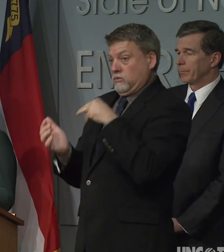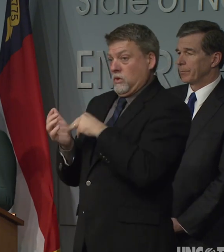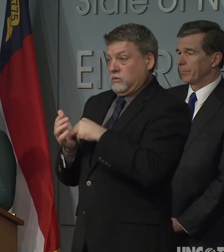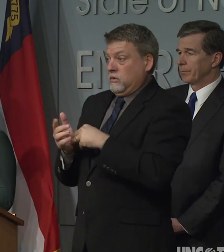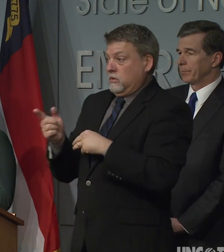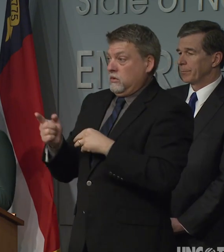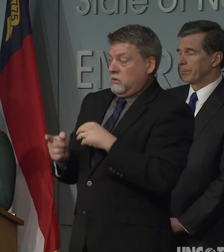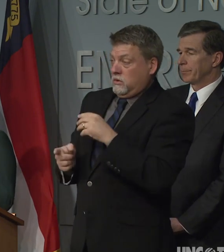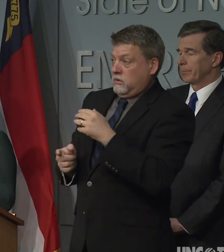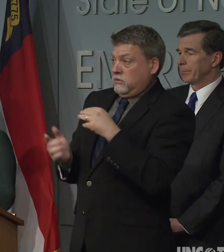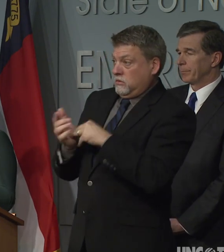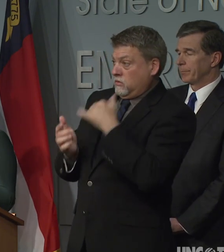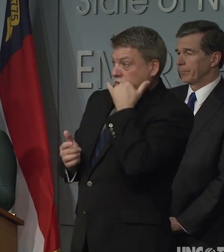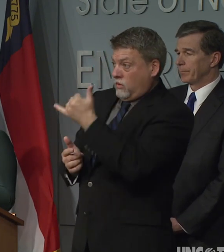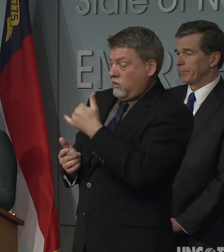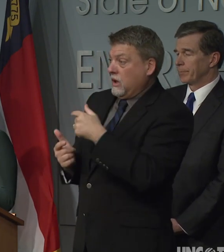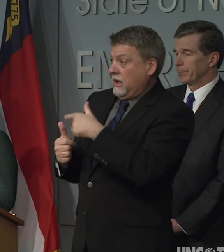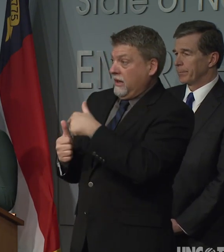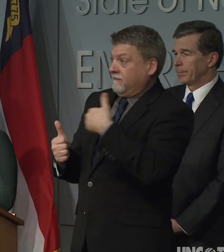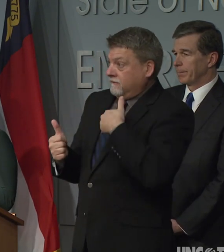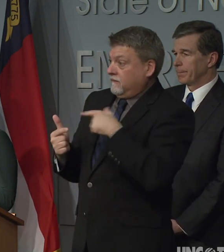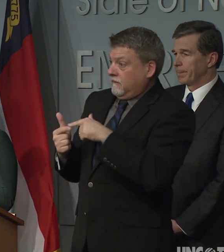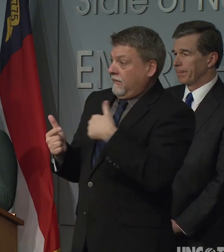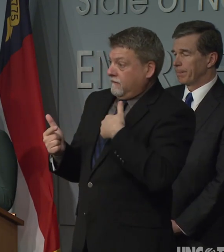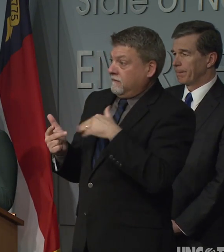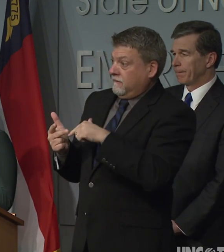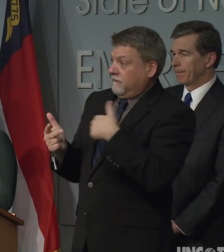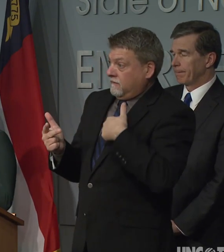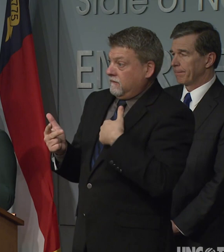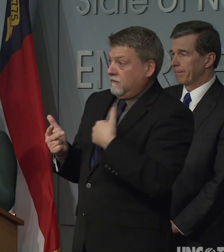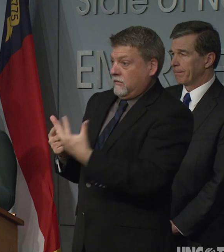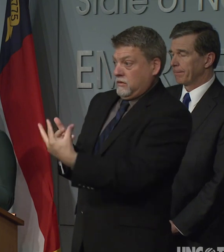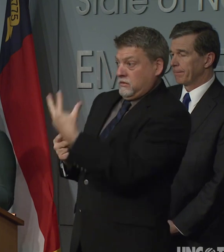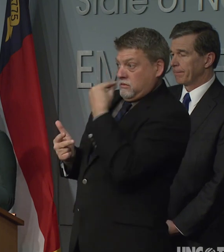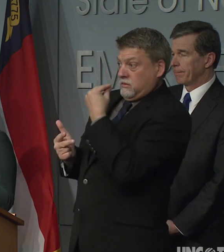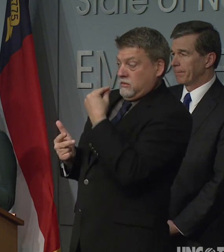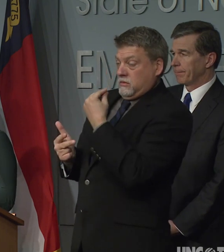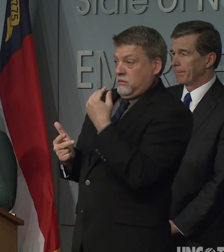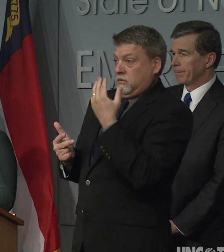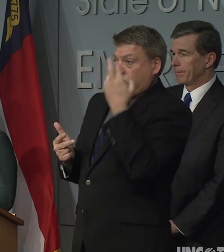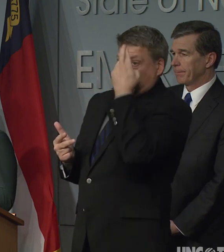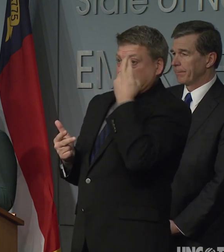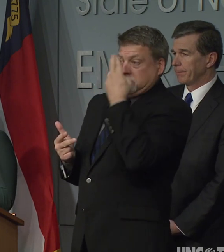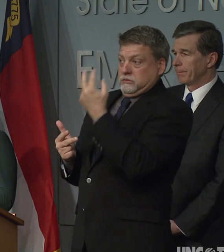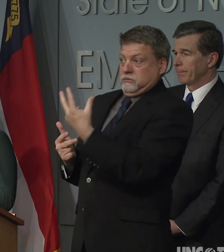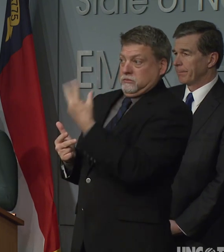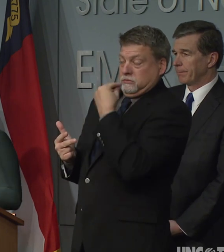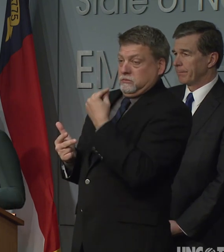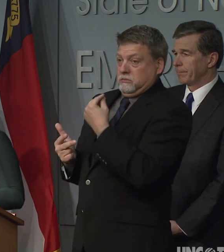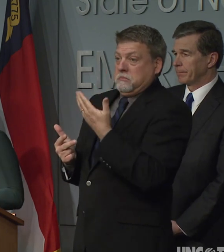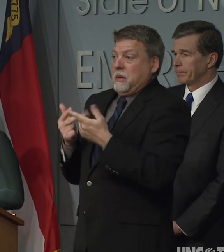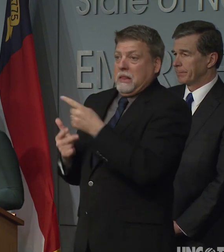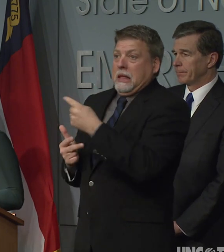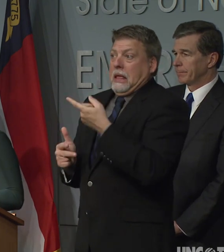Si alguien le llama su doctor es la primera llamada si el doctor no está haciendo pruebas.